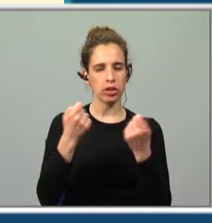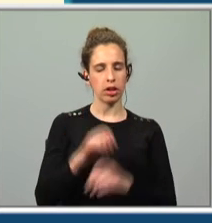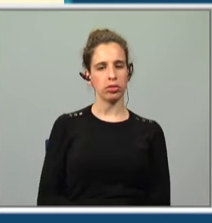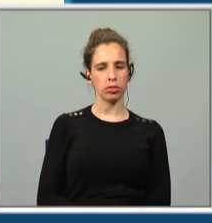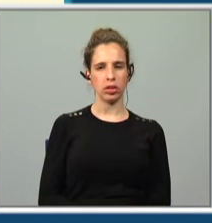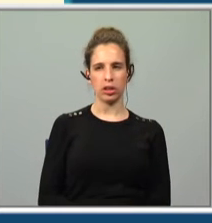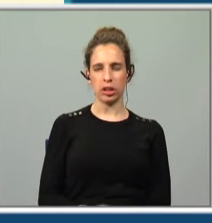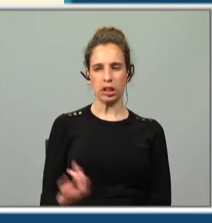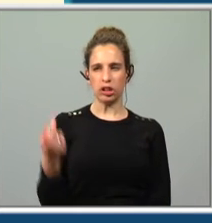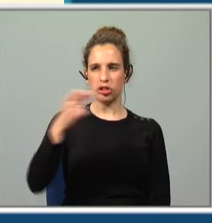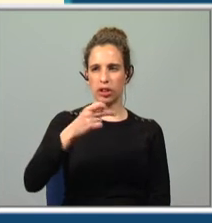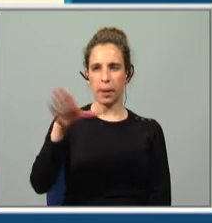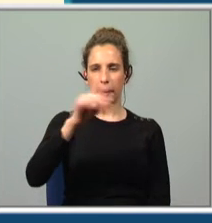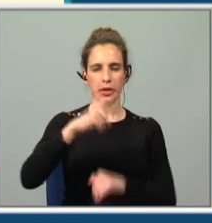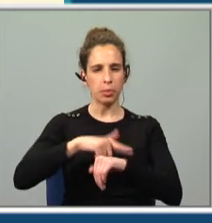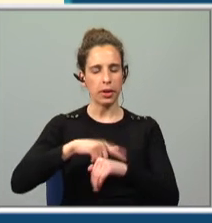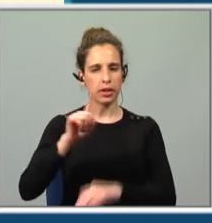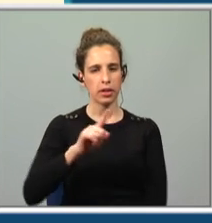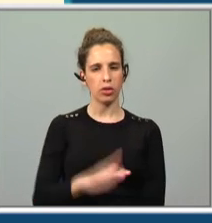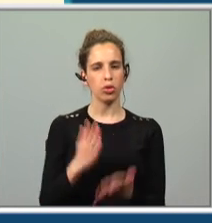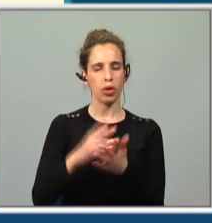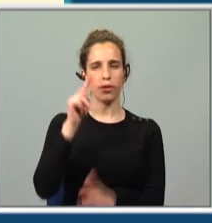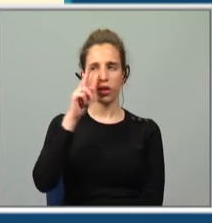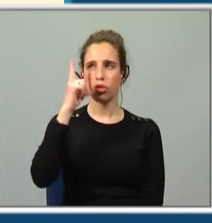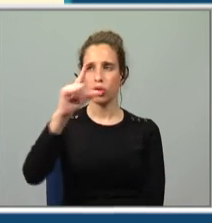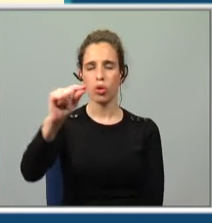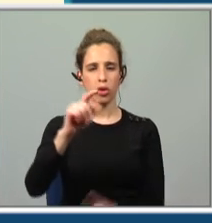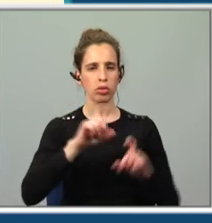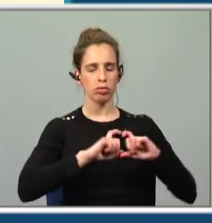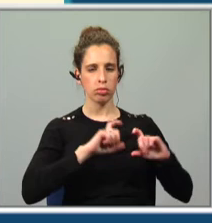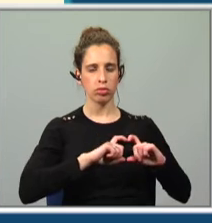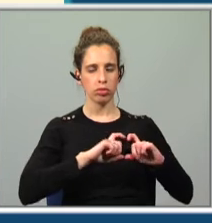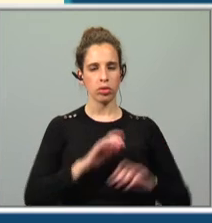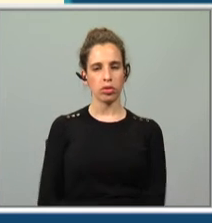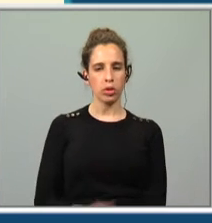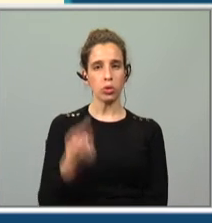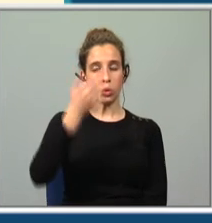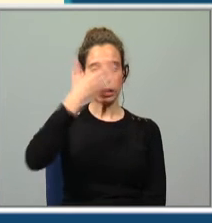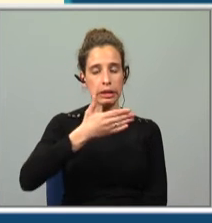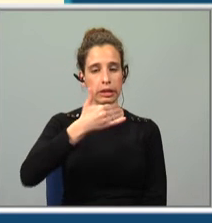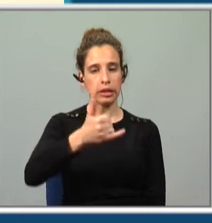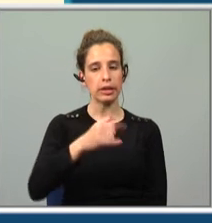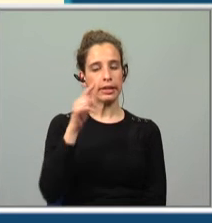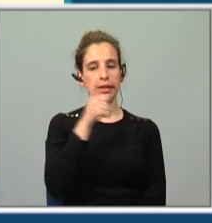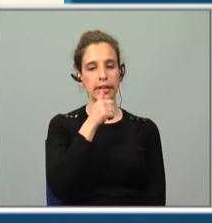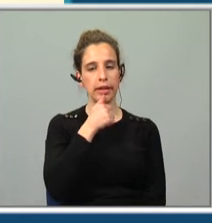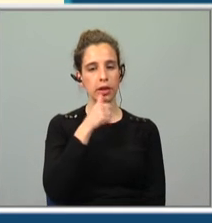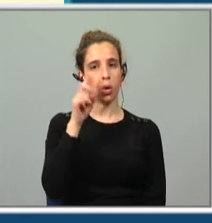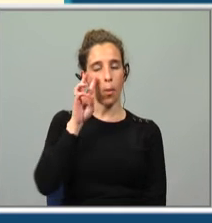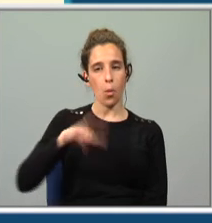sou voraz de longe com o o coração 20 se viram ir ao museu para instigar 遠方的我貪婪的心 20 if看到去博物館教唆